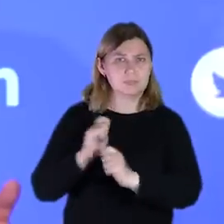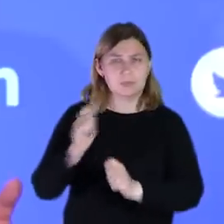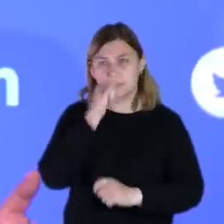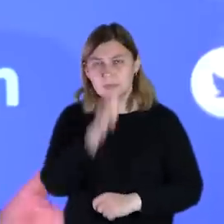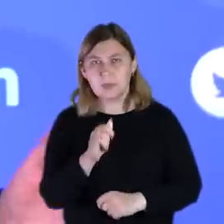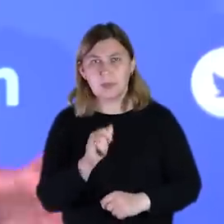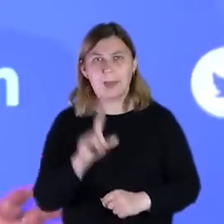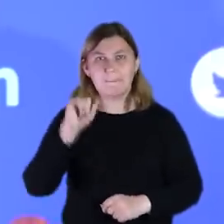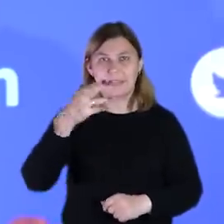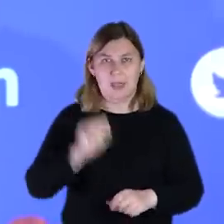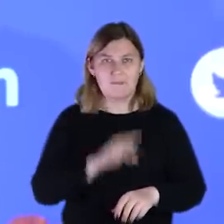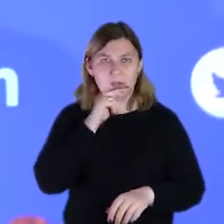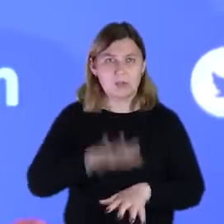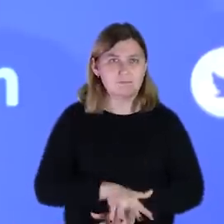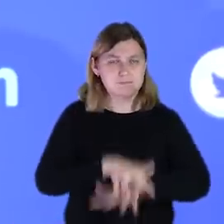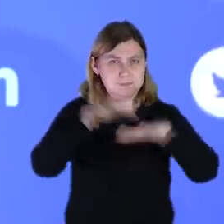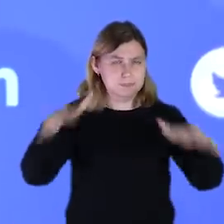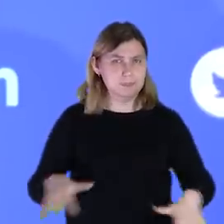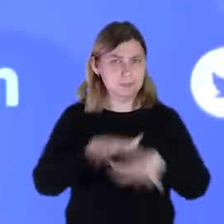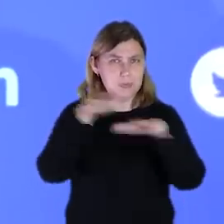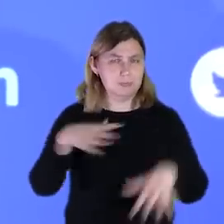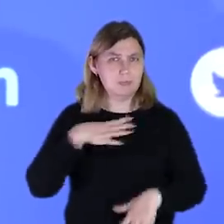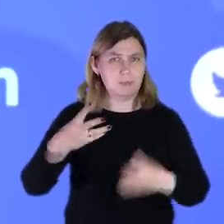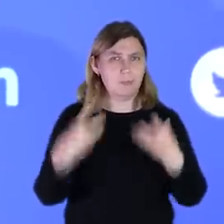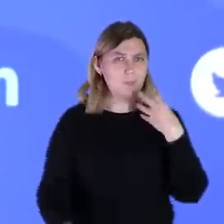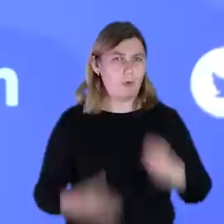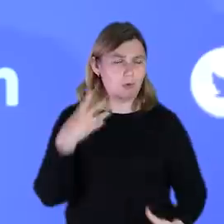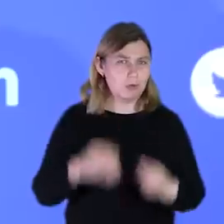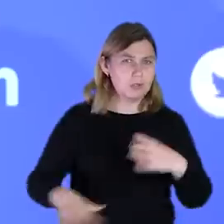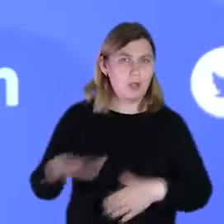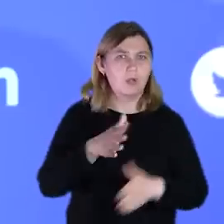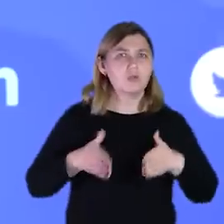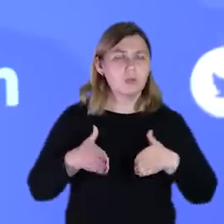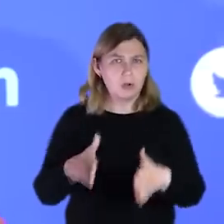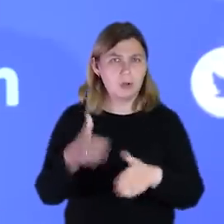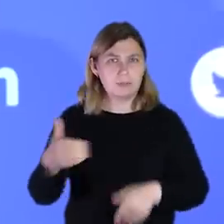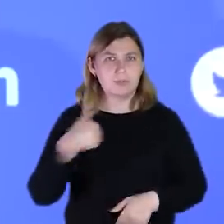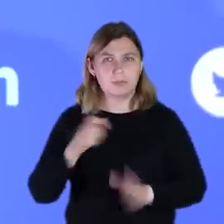Pina wylewała, były ogromne rozlewiska, drogi gruntowe stawały się w ogóle nieprzejezdne,